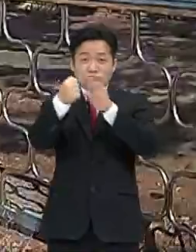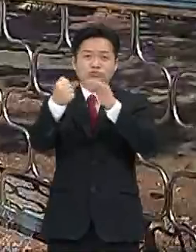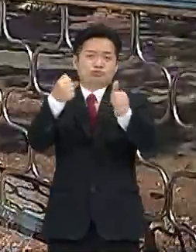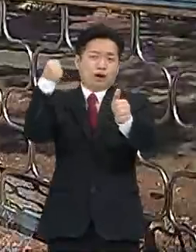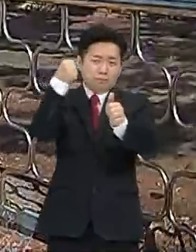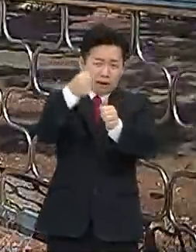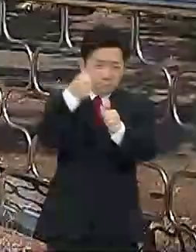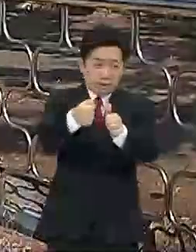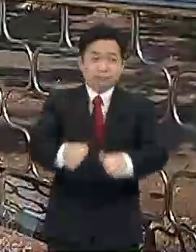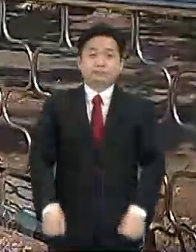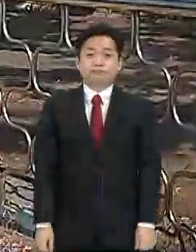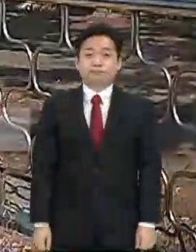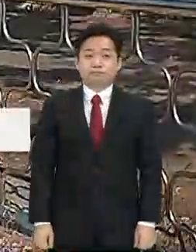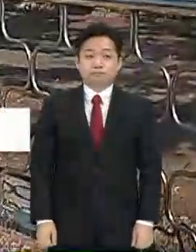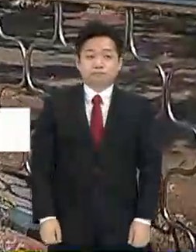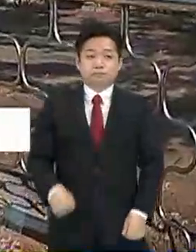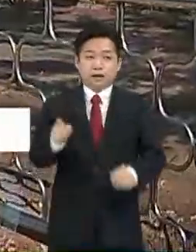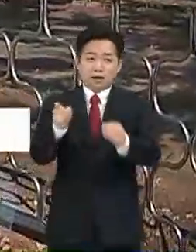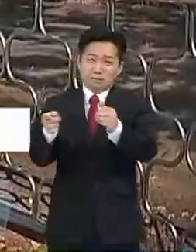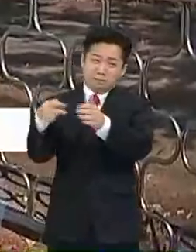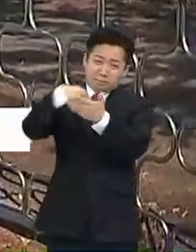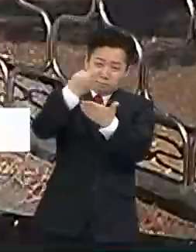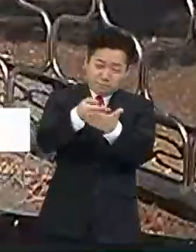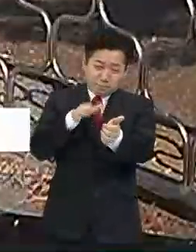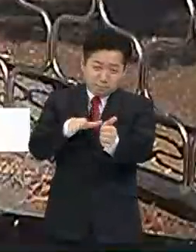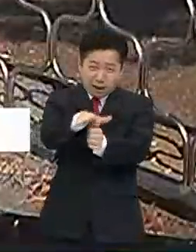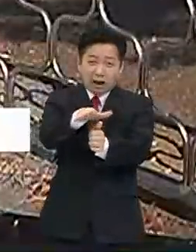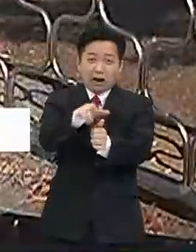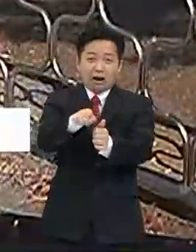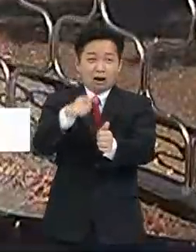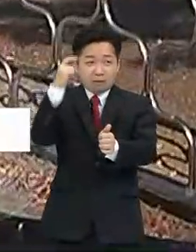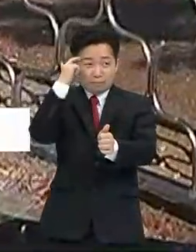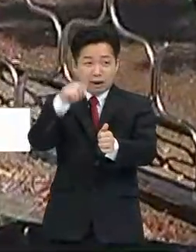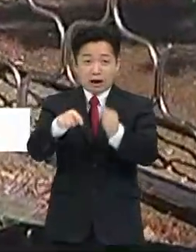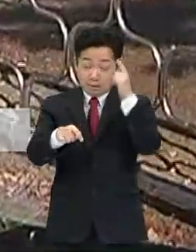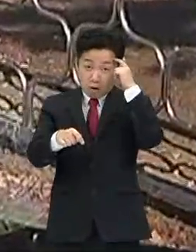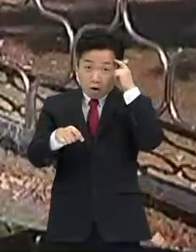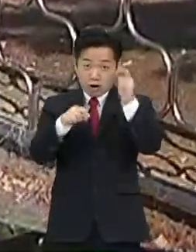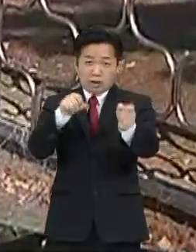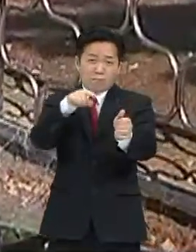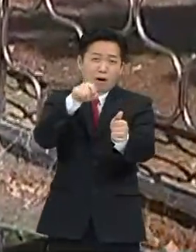치고 바닥에 넘어뜨린 뒤 발로 머리를 가격하기까지 합니다.